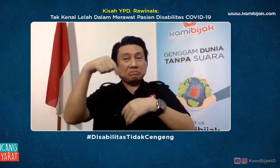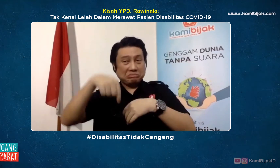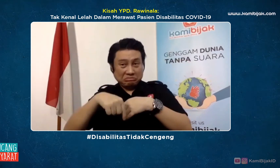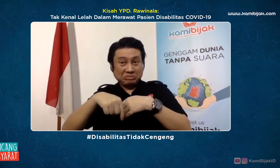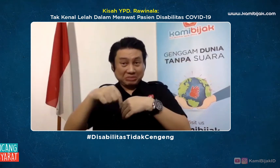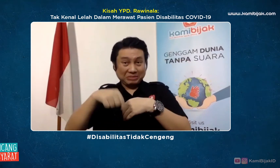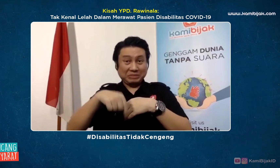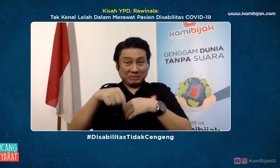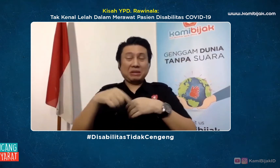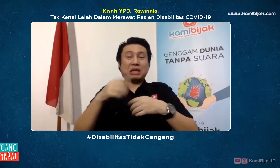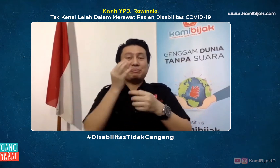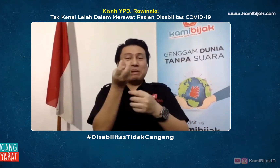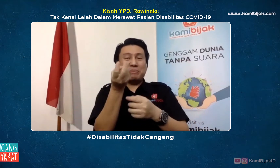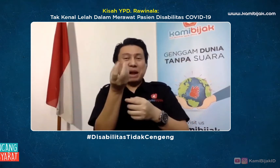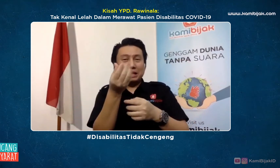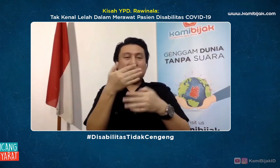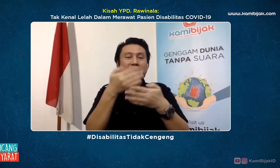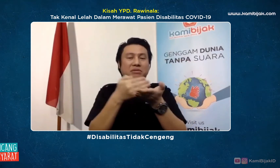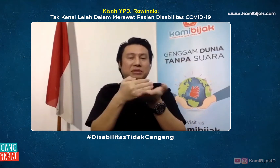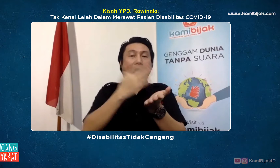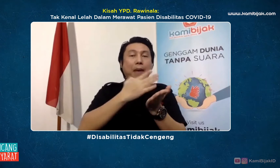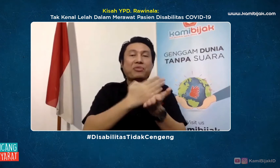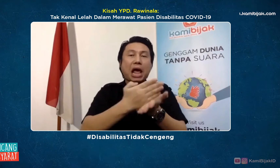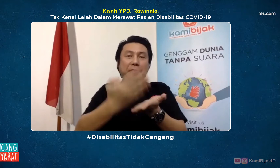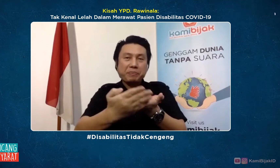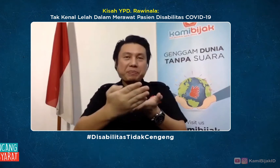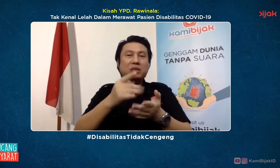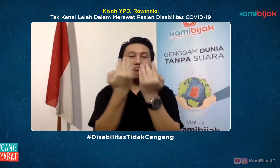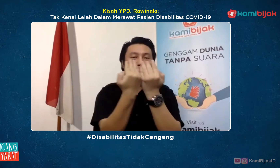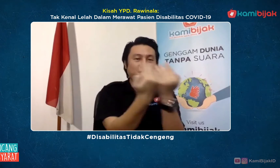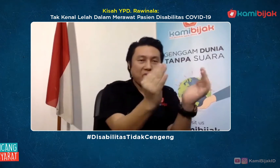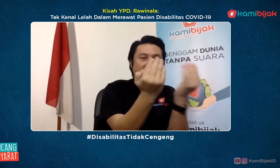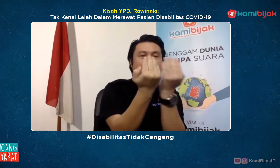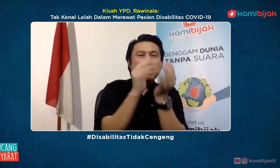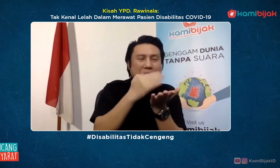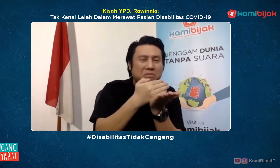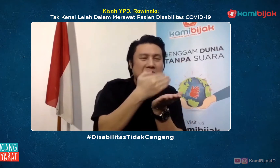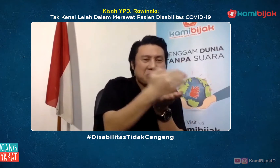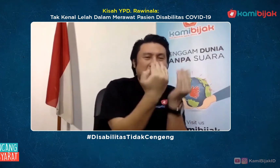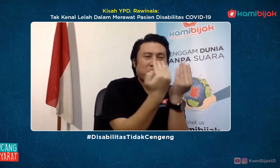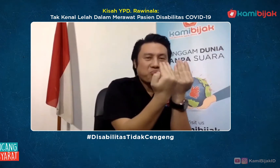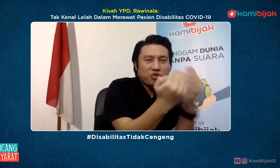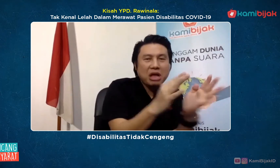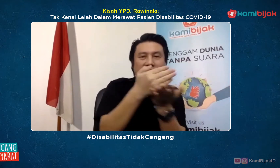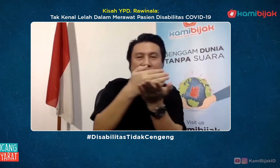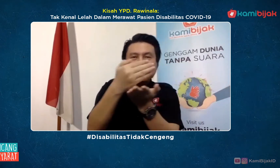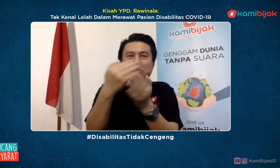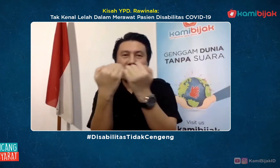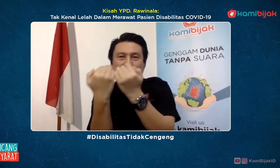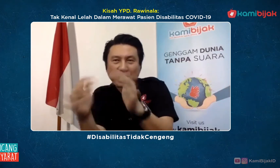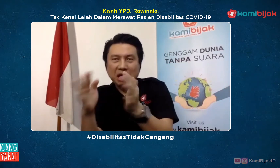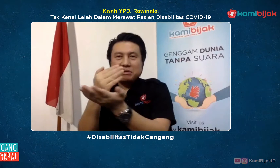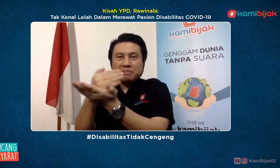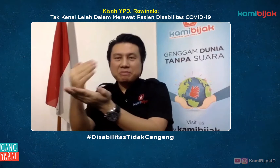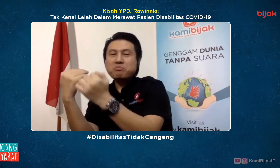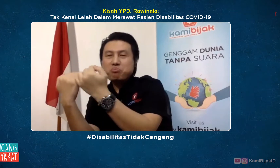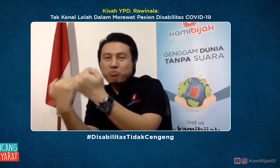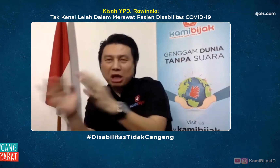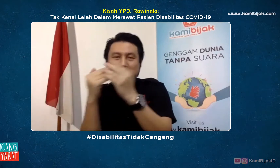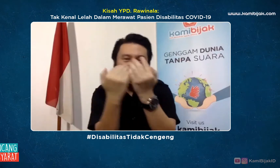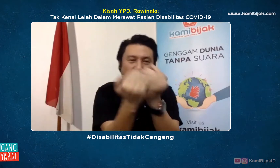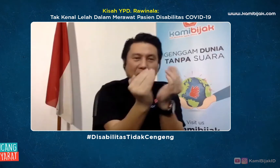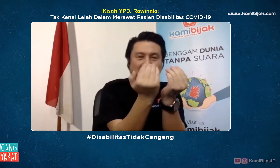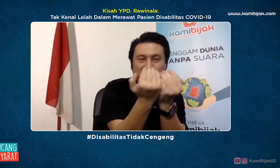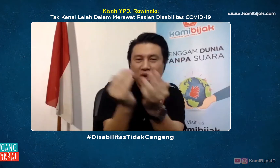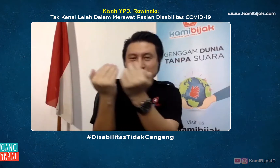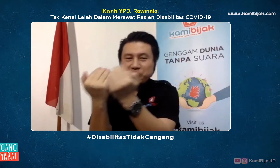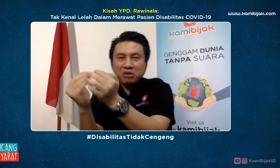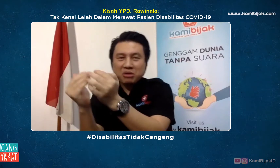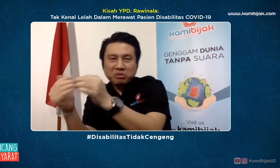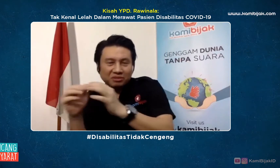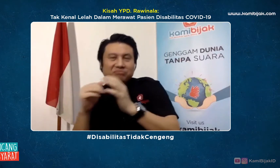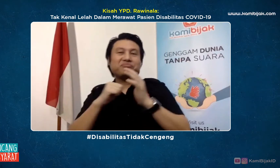Sekarang perlahan kembali buka.